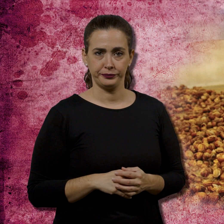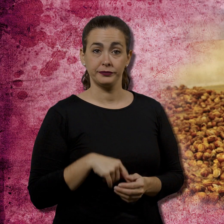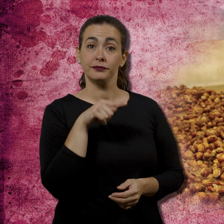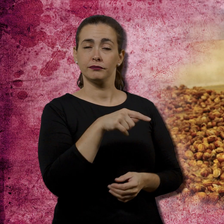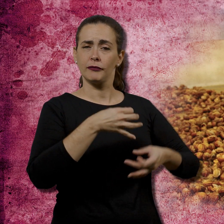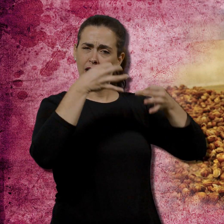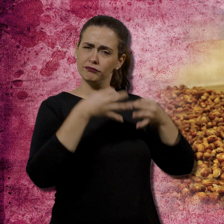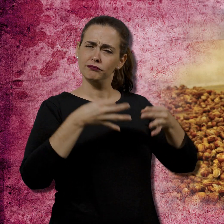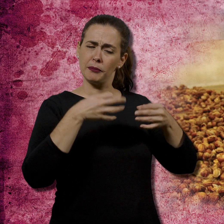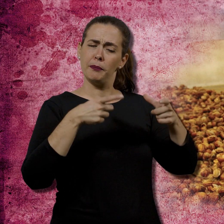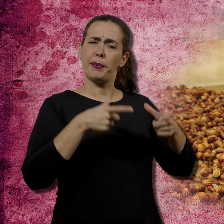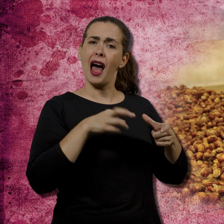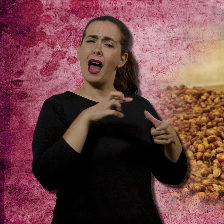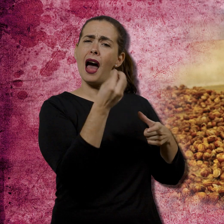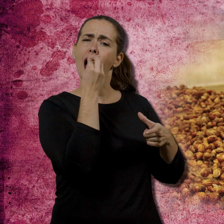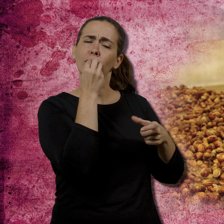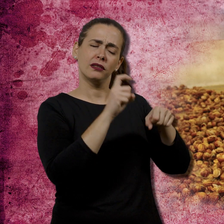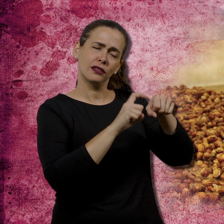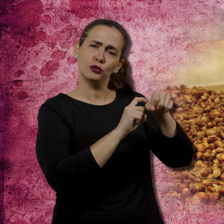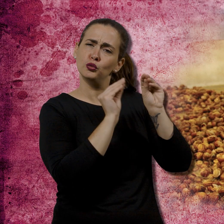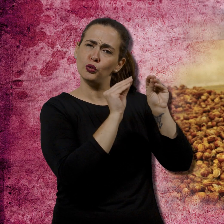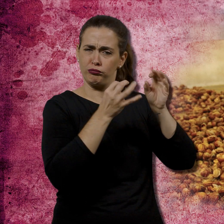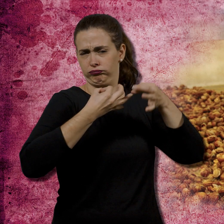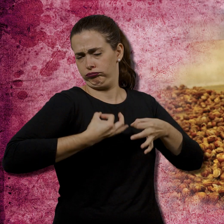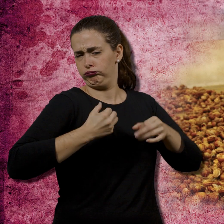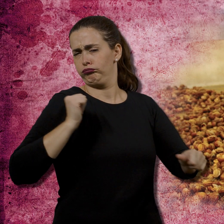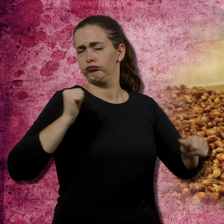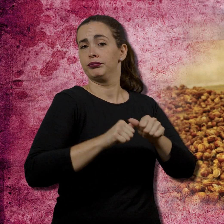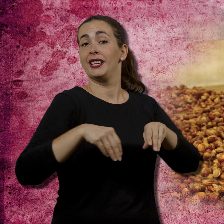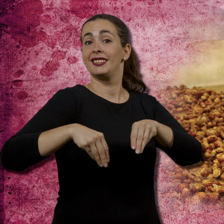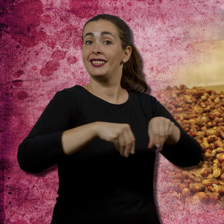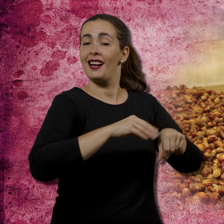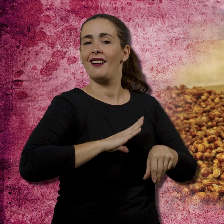Aquest plat és especialment típic de les terres de Lleida, on organitzen